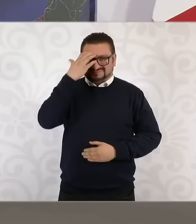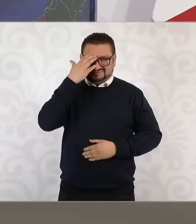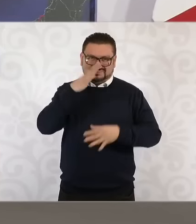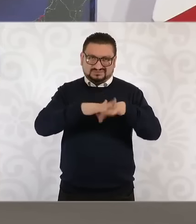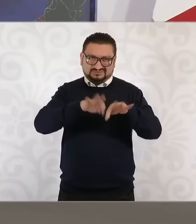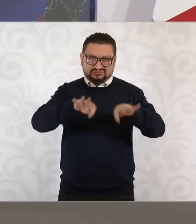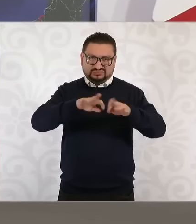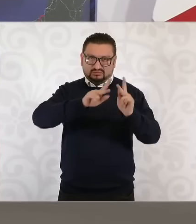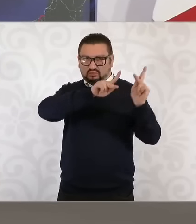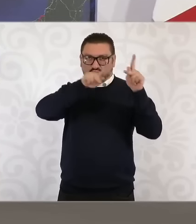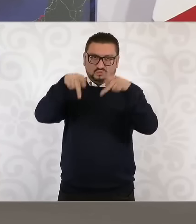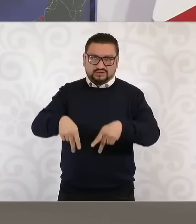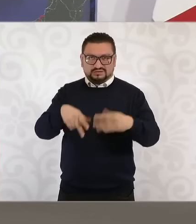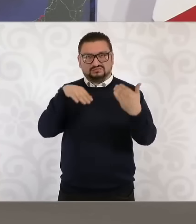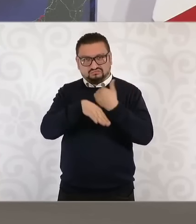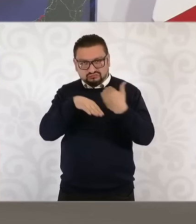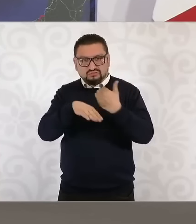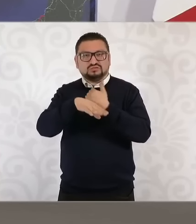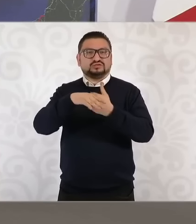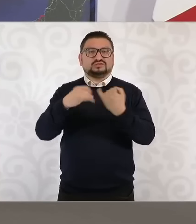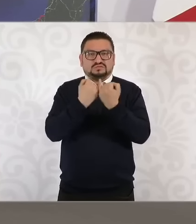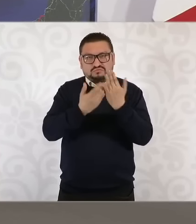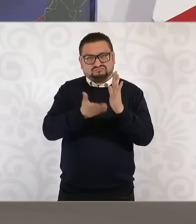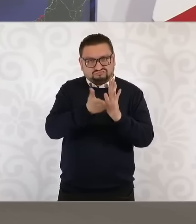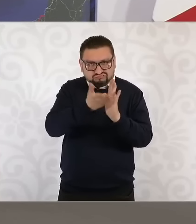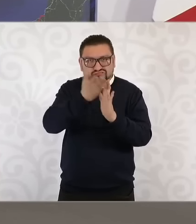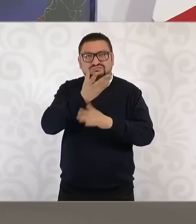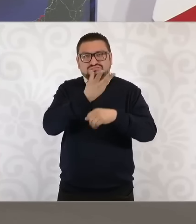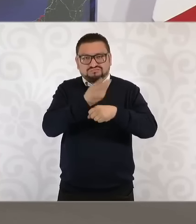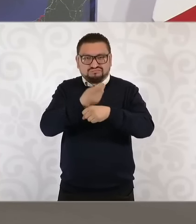los puentes y distribuidores viales, las autopistas, la reconstrucción y el megabachetón